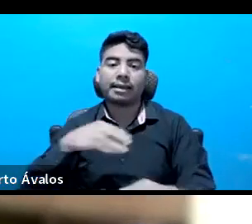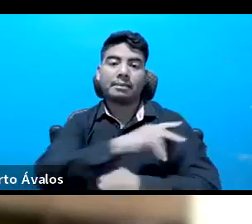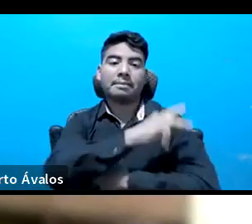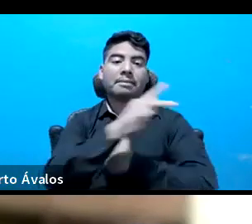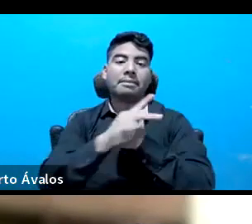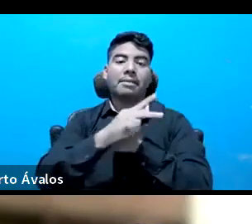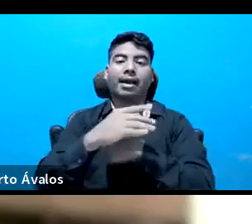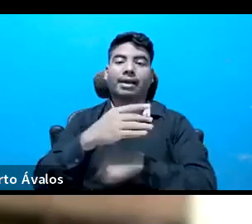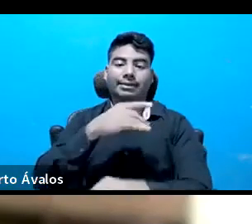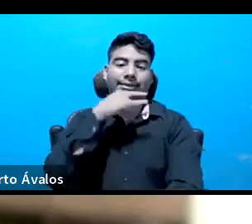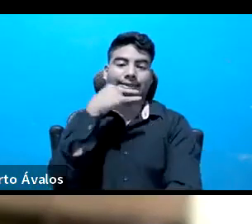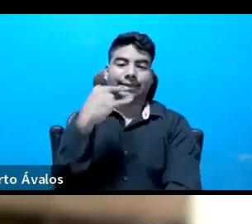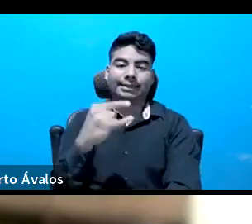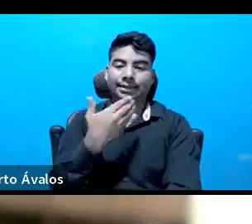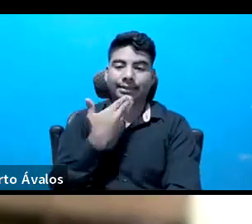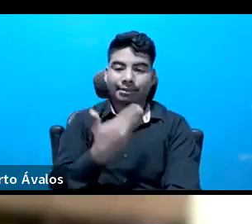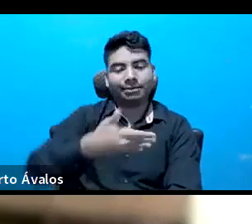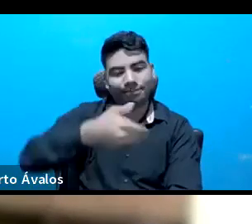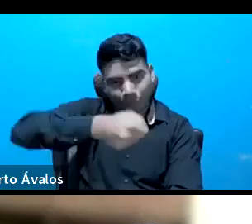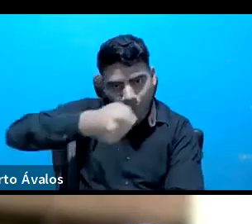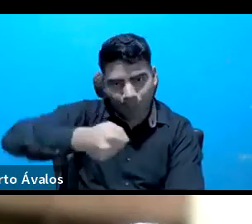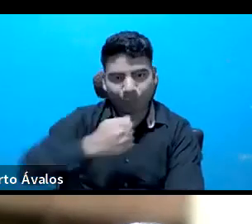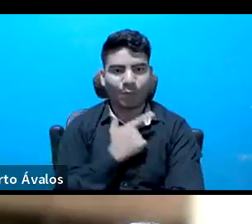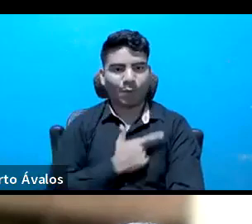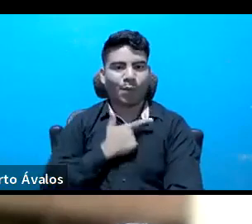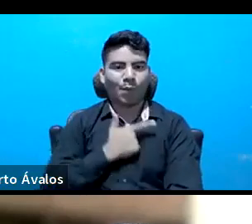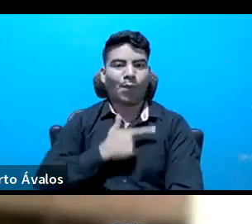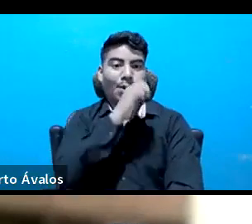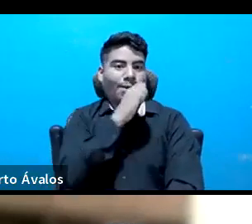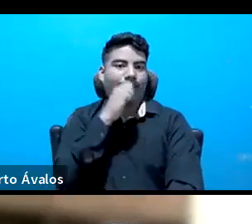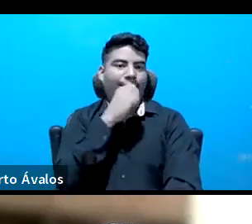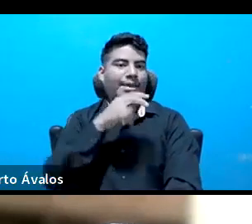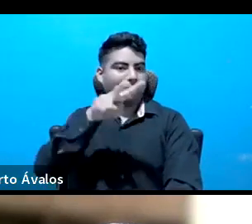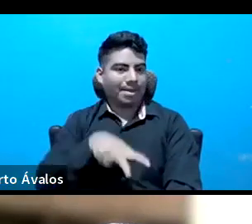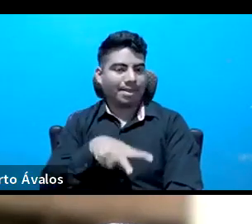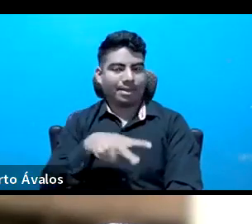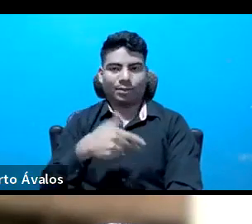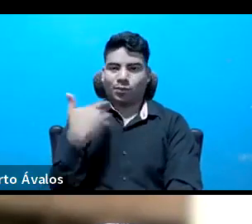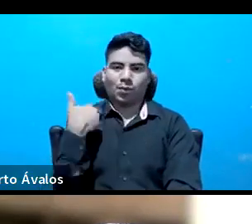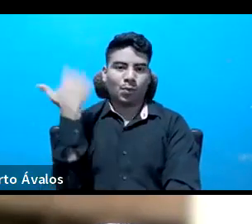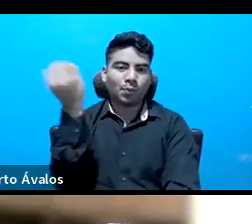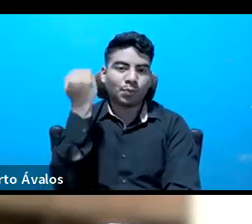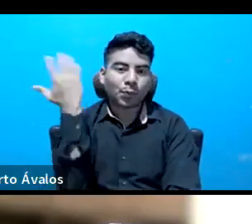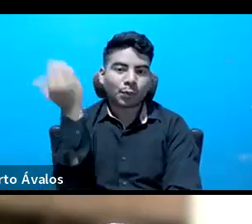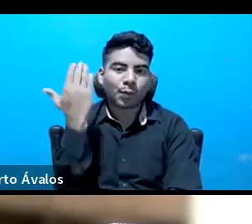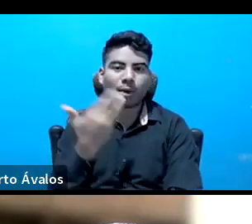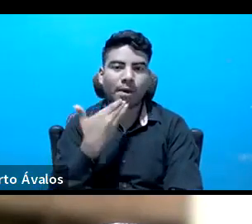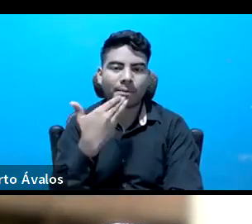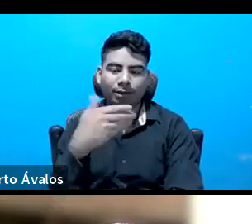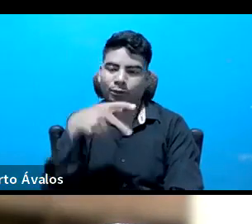No es bueno de saludos de Chile , Elizabeth, un Elizabeth, un gusto haberte escuchado do fue muy provechosa. fue muy provechosa, tu